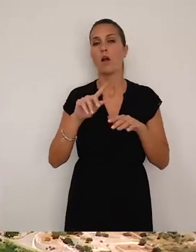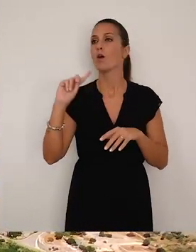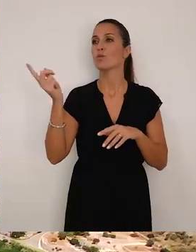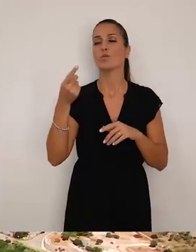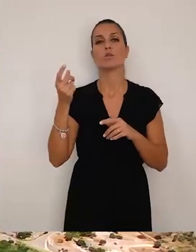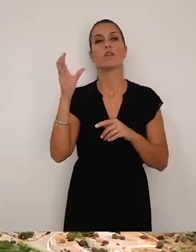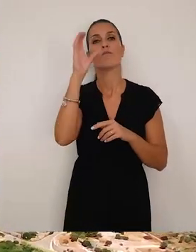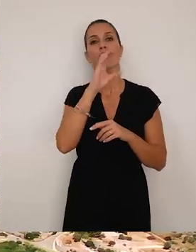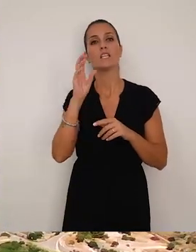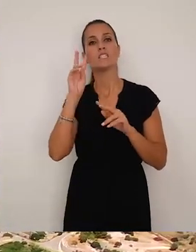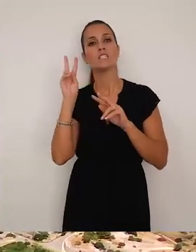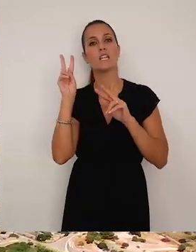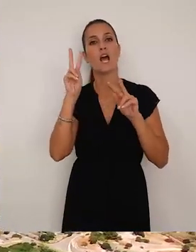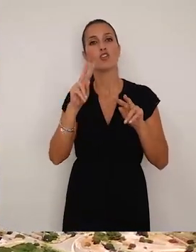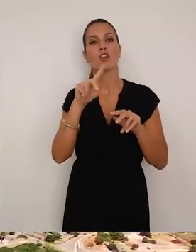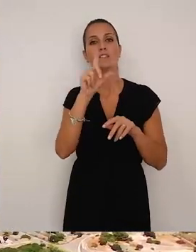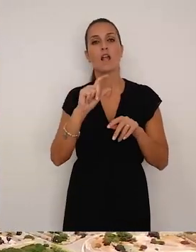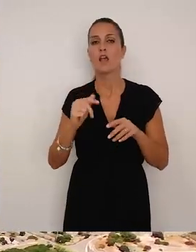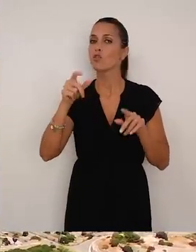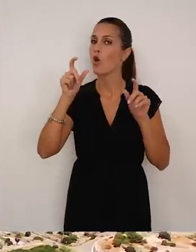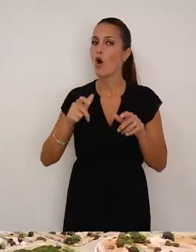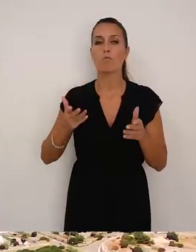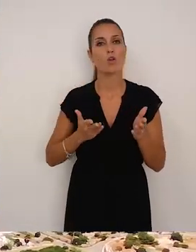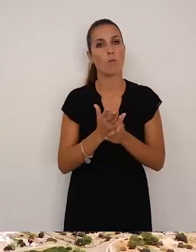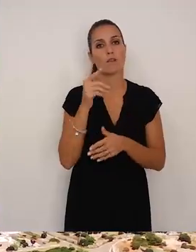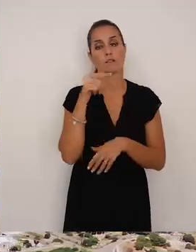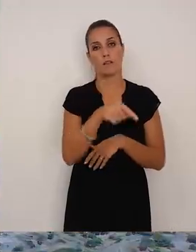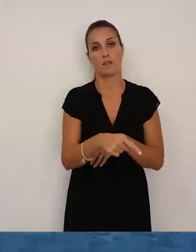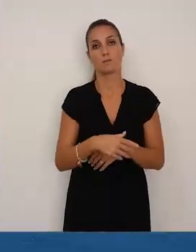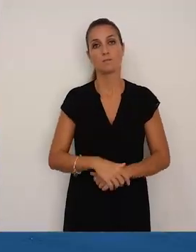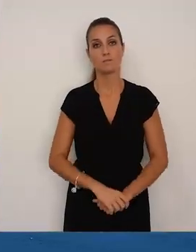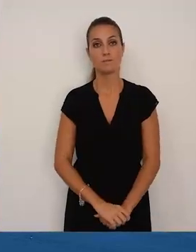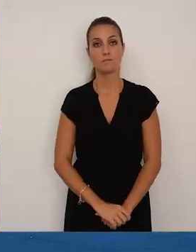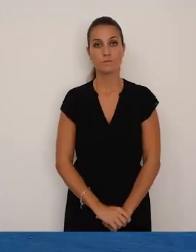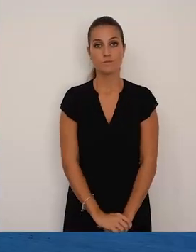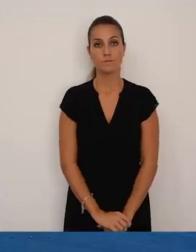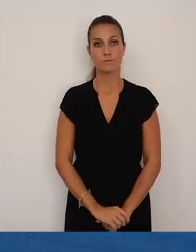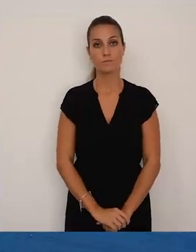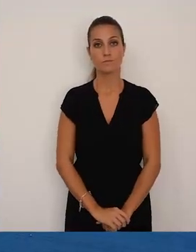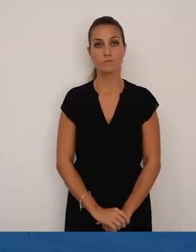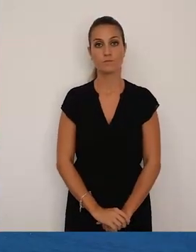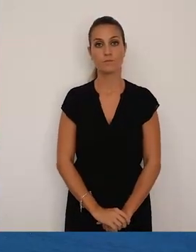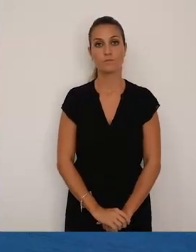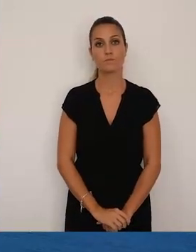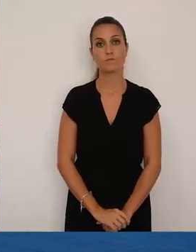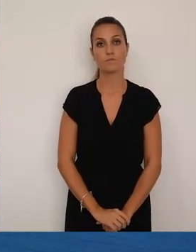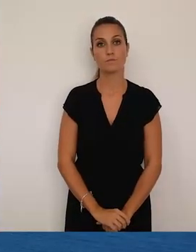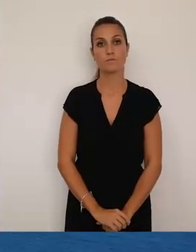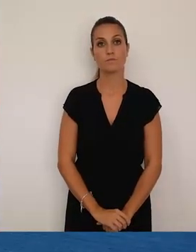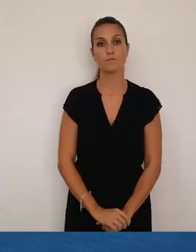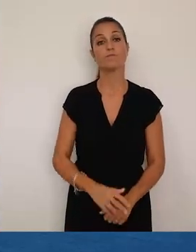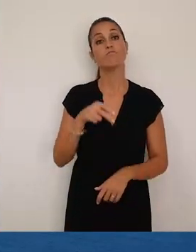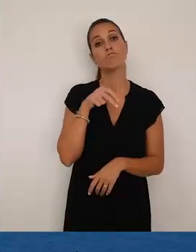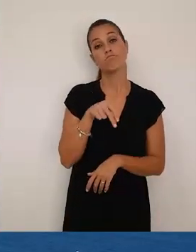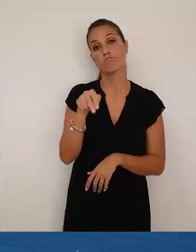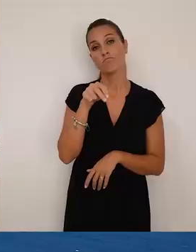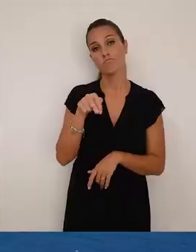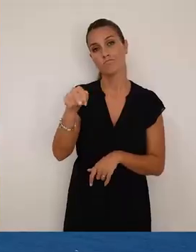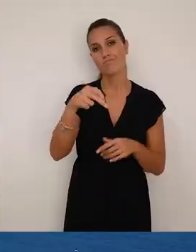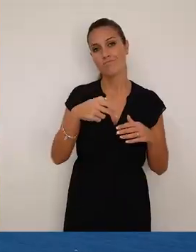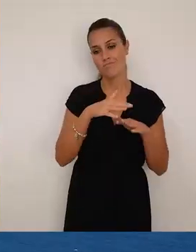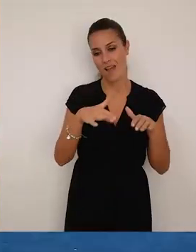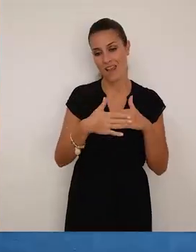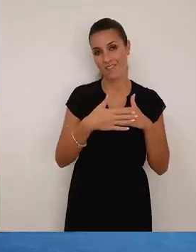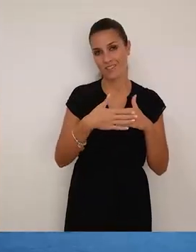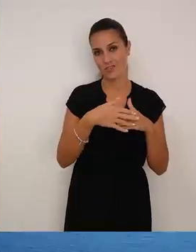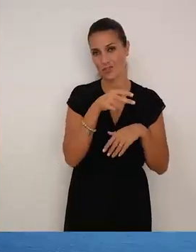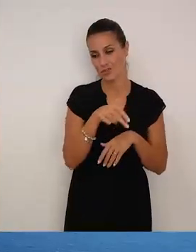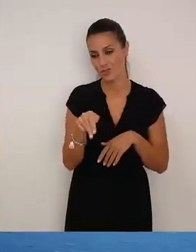obbligata per tutti i visitatori del Salento. Passeggiando sul lungomare si scorgono le